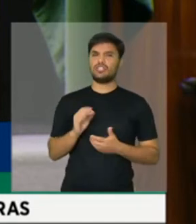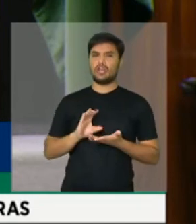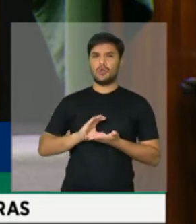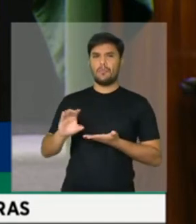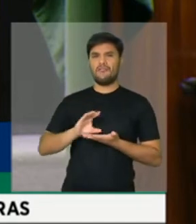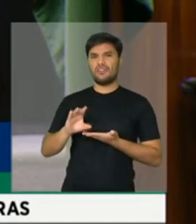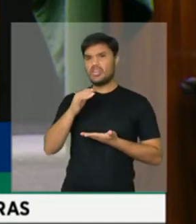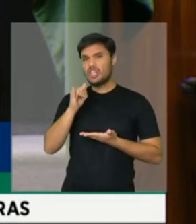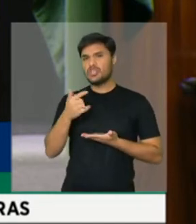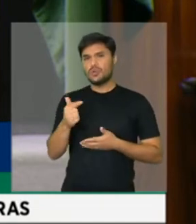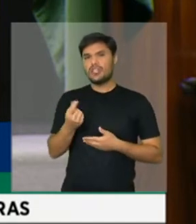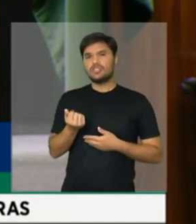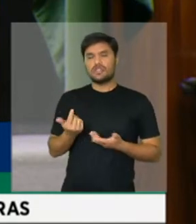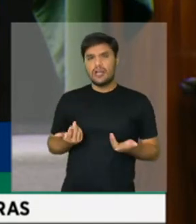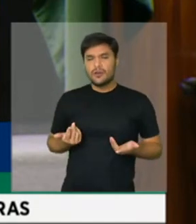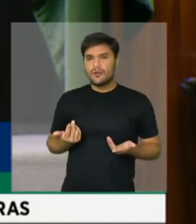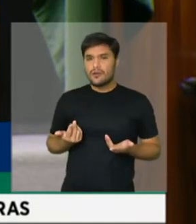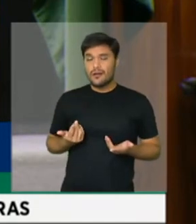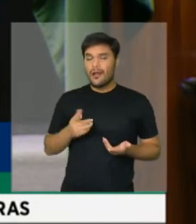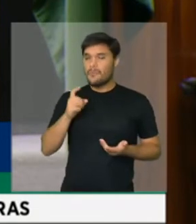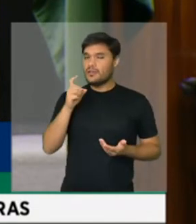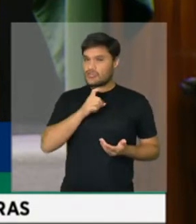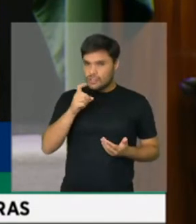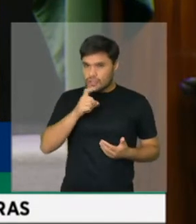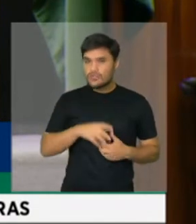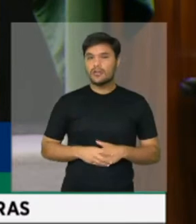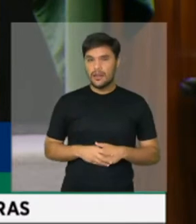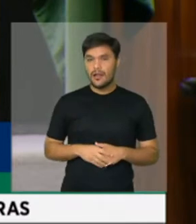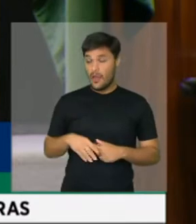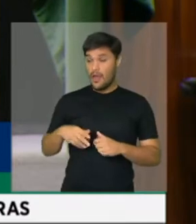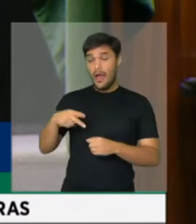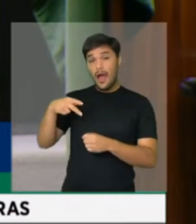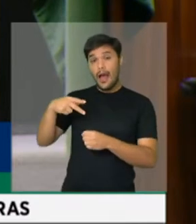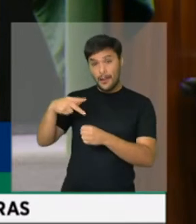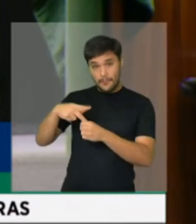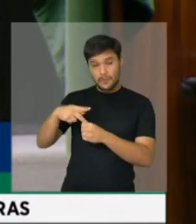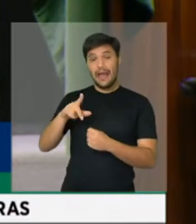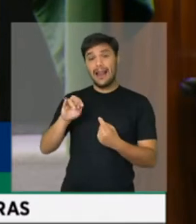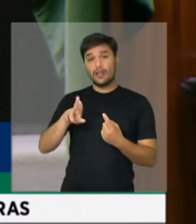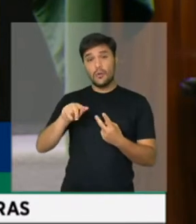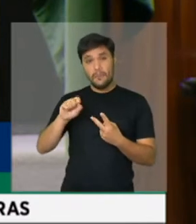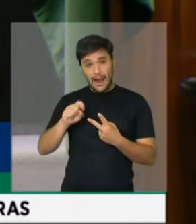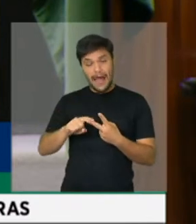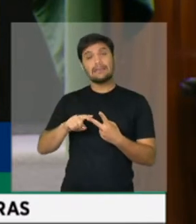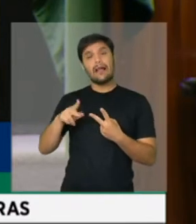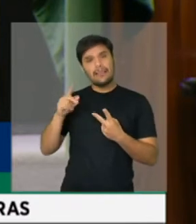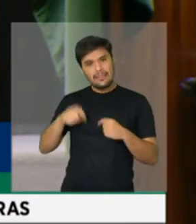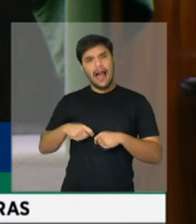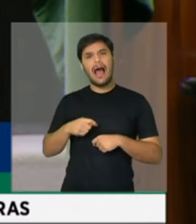EMPRESA QUE É PATRIMÔNIO DO POVO BRASILEIRO É INICIATIVA PRIVADA. POR QUE A PRESSA, POR QUE O AÇODAMENTO: AH, NÃO